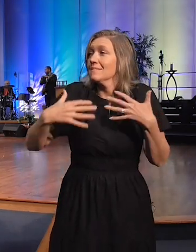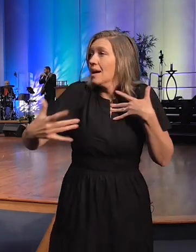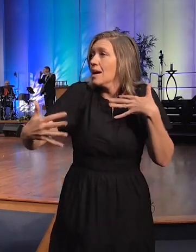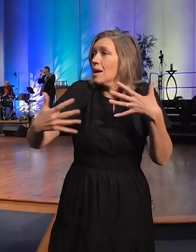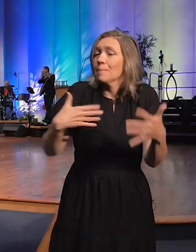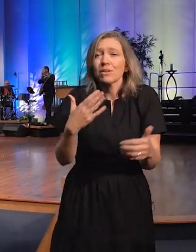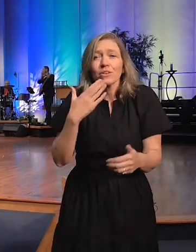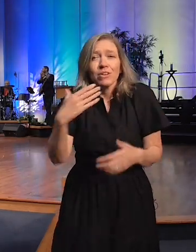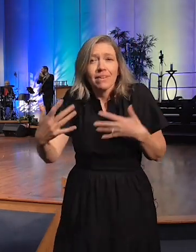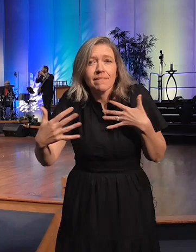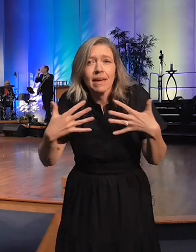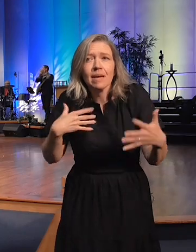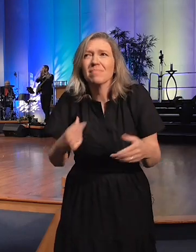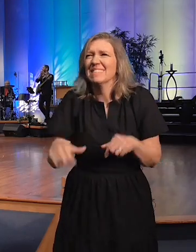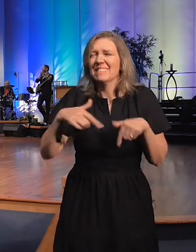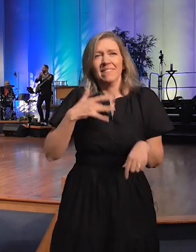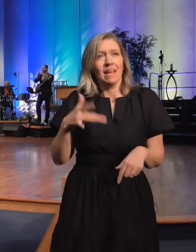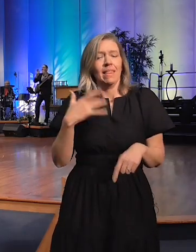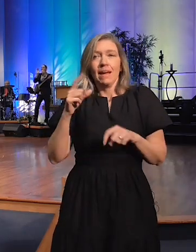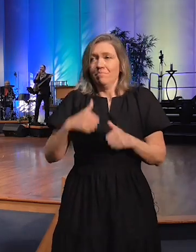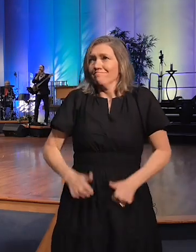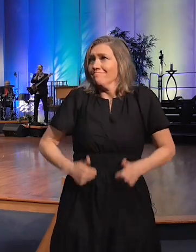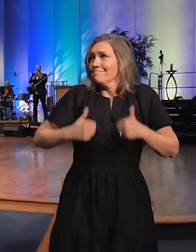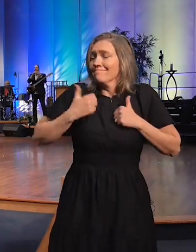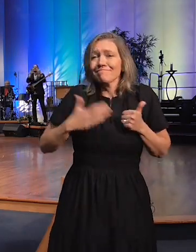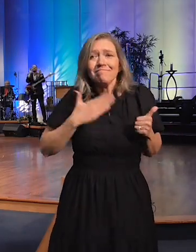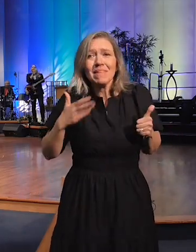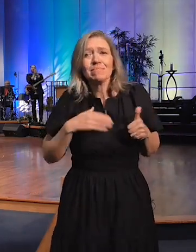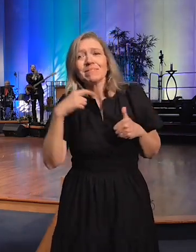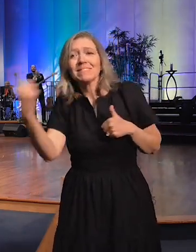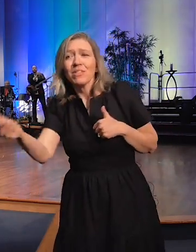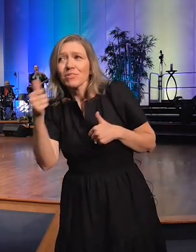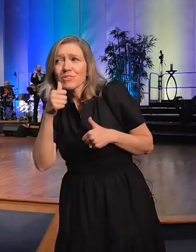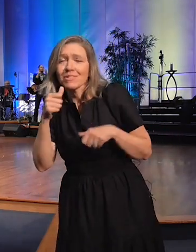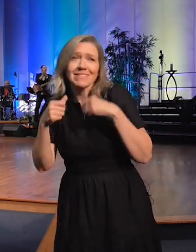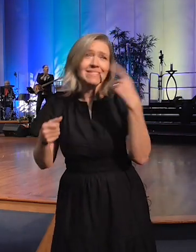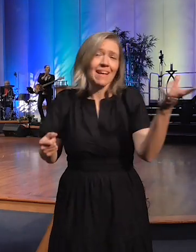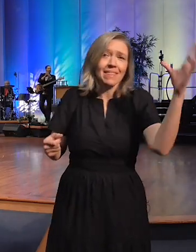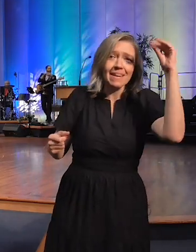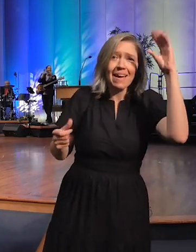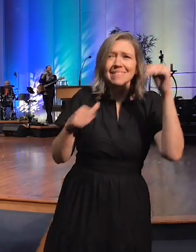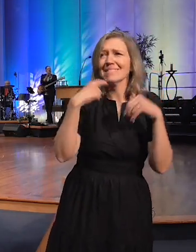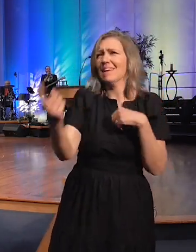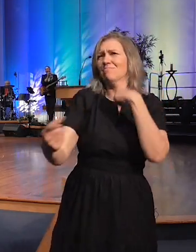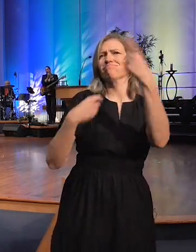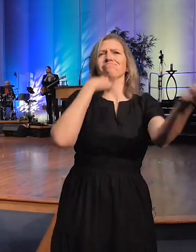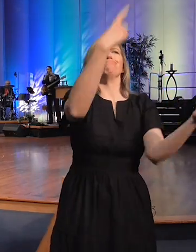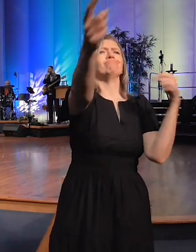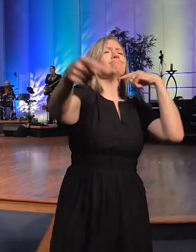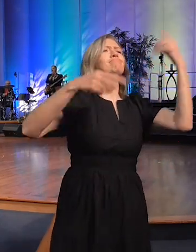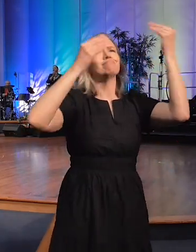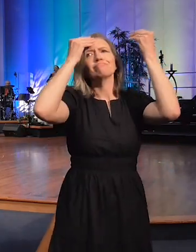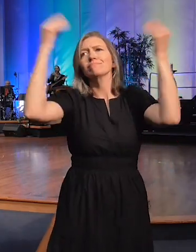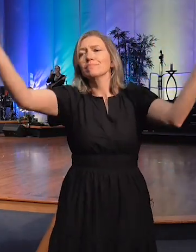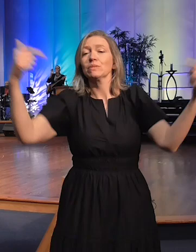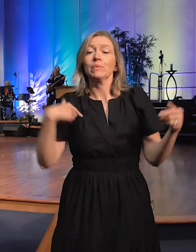sentimiento negable me alegro de estar vivo así que ve y dile a las chicas ve y dile a los chicos dile al vecindario dile al vecindario dile a toda la tribu y vamos a subirlo vamos a hacerlo bien